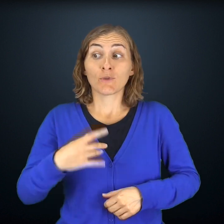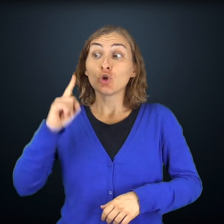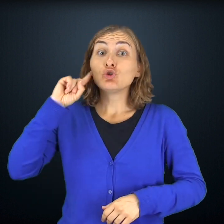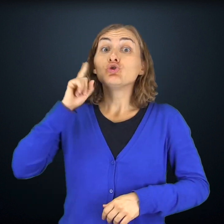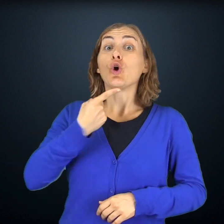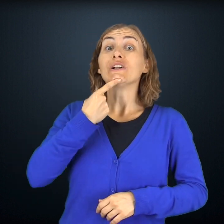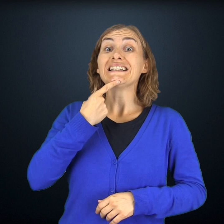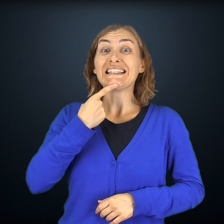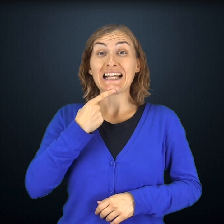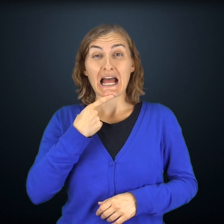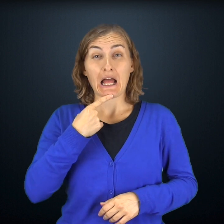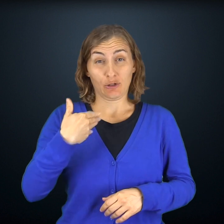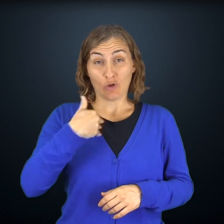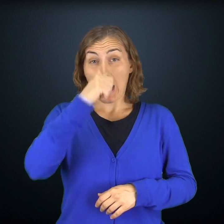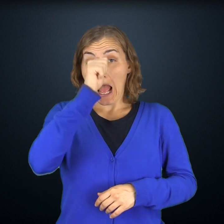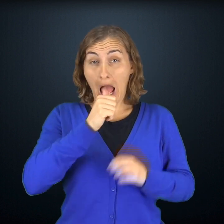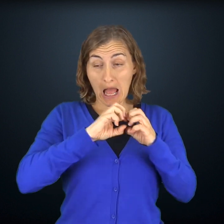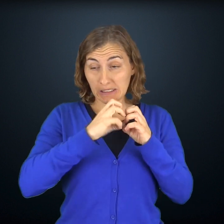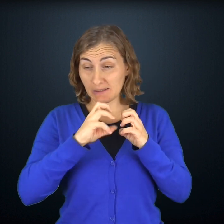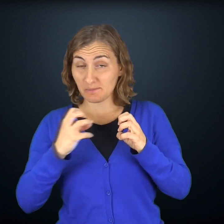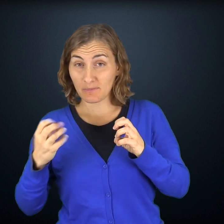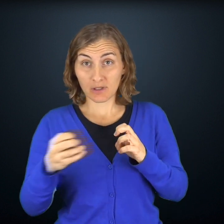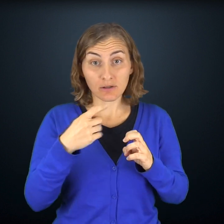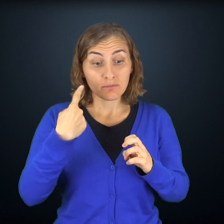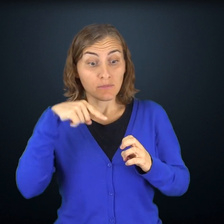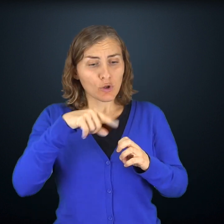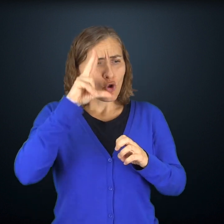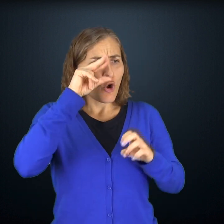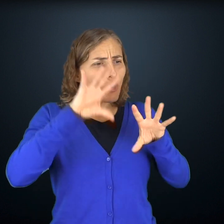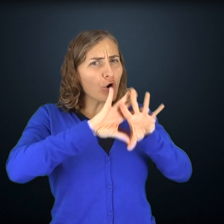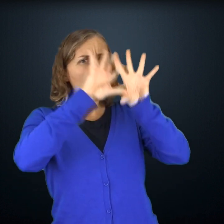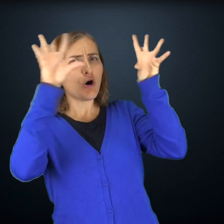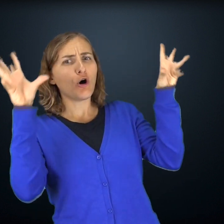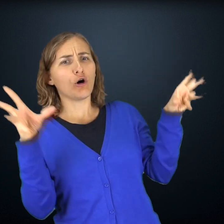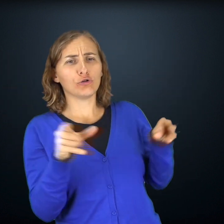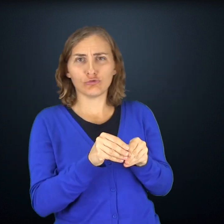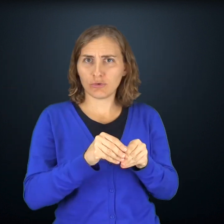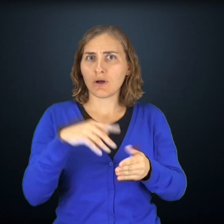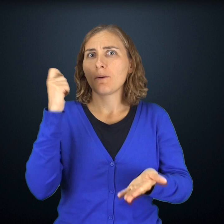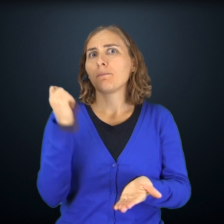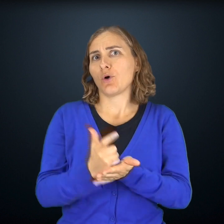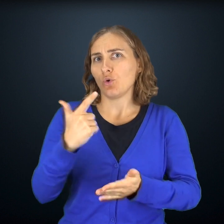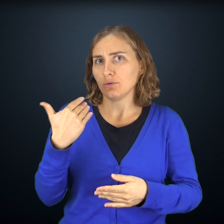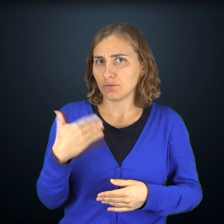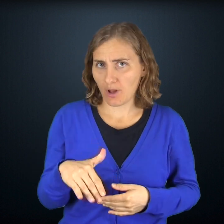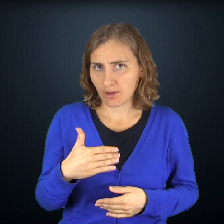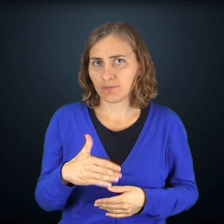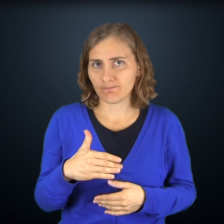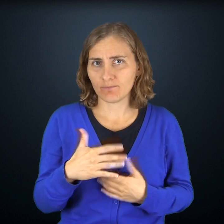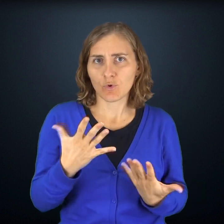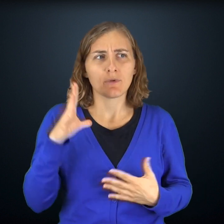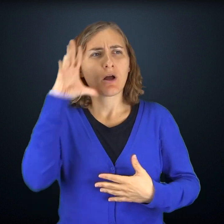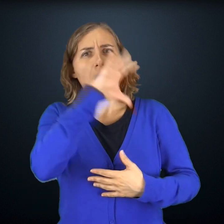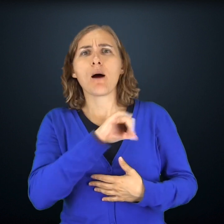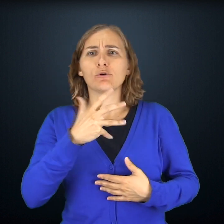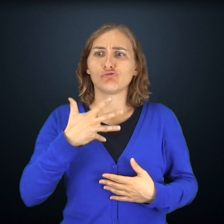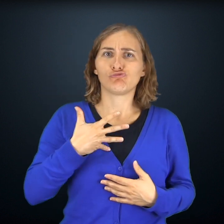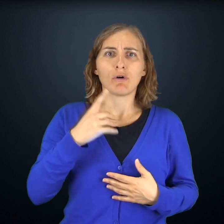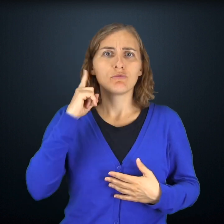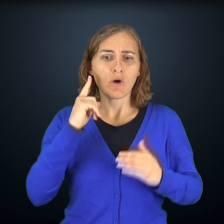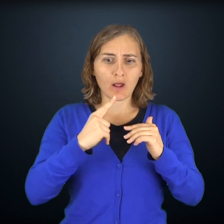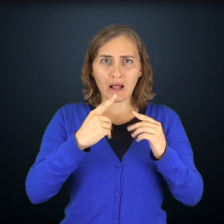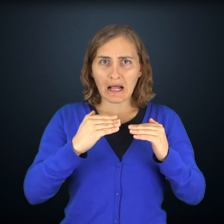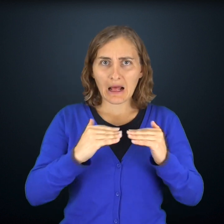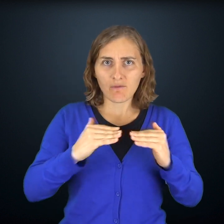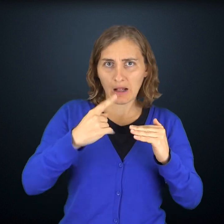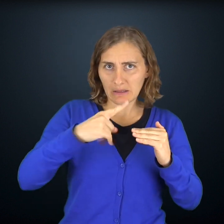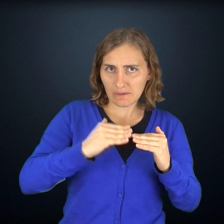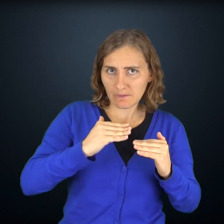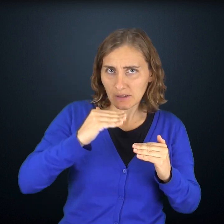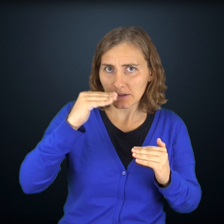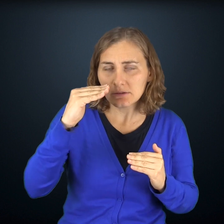Conoscere la sordità in tutti i suoi aspetti è fondamentale così come tenere conto delle diverse tipologie di gravità e